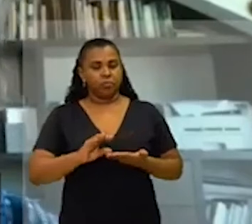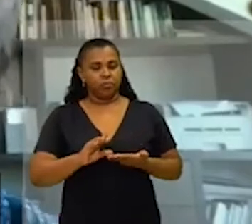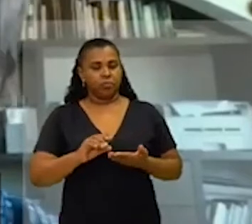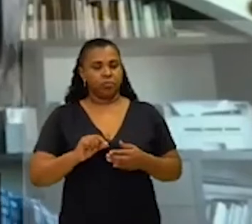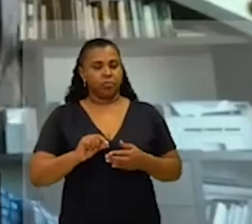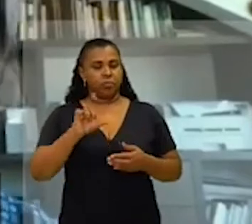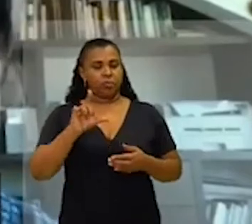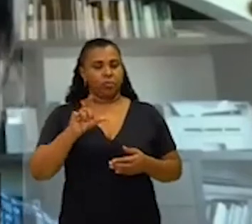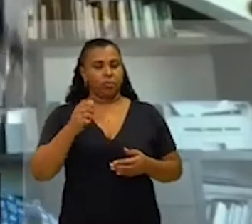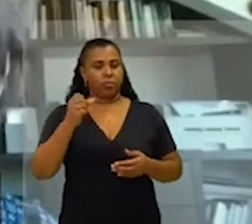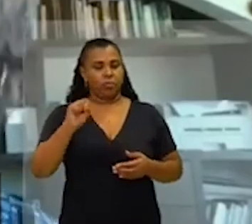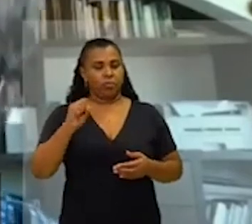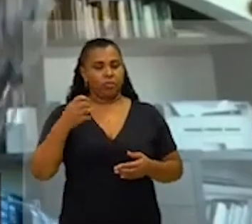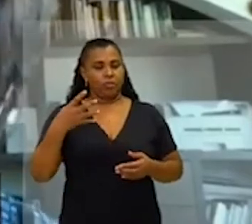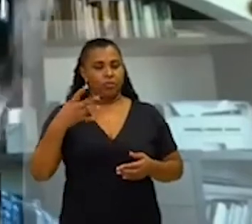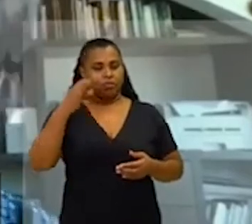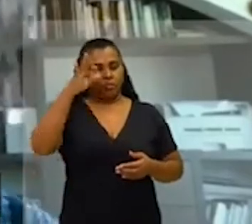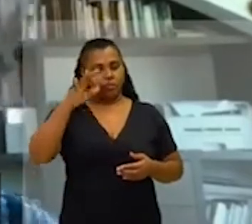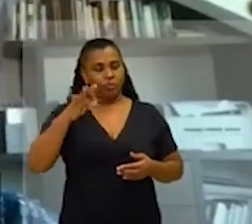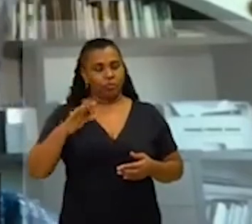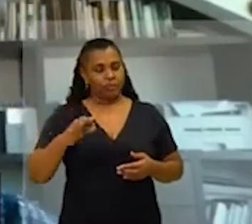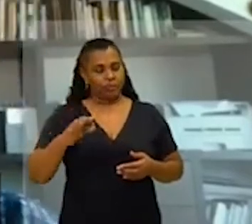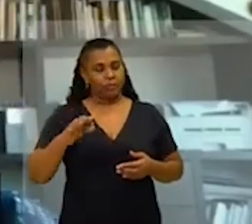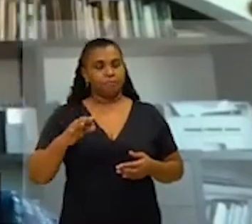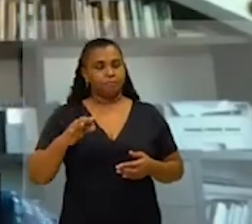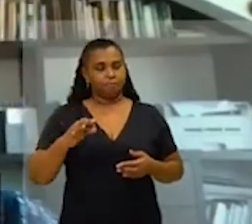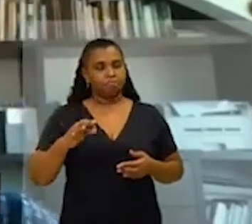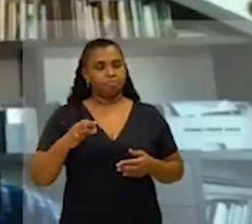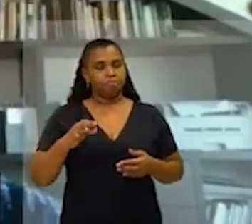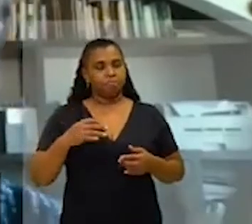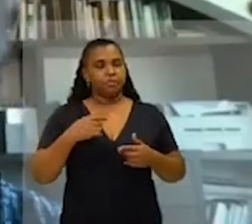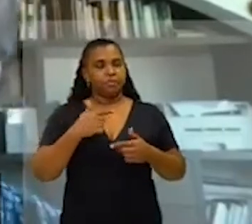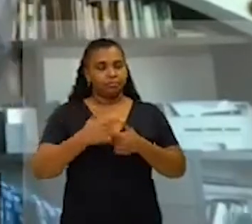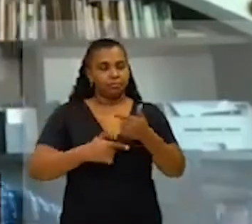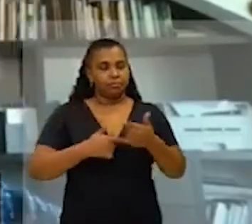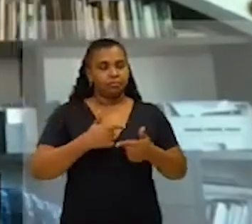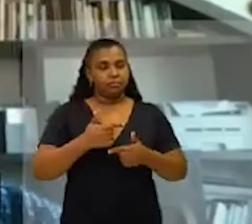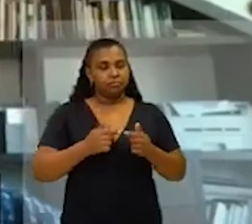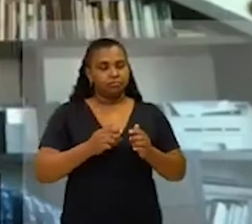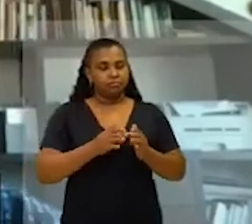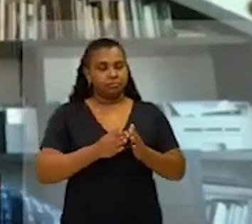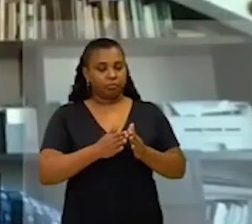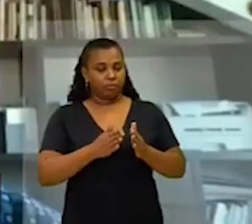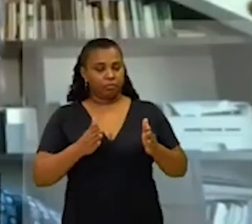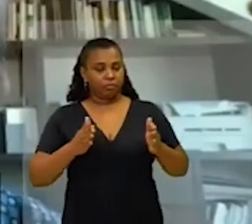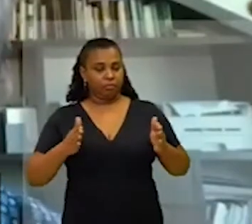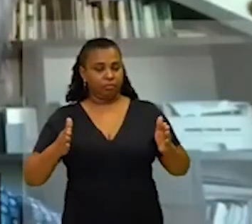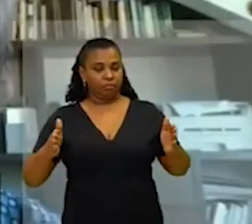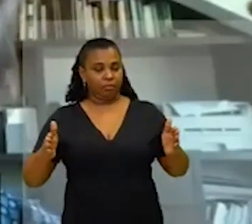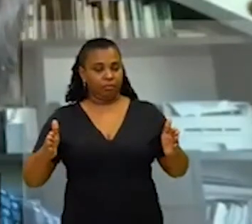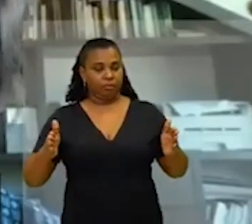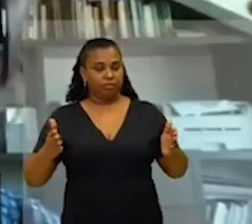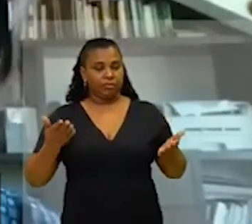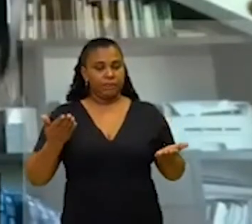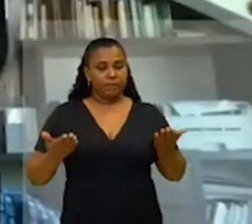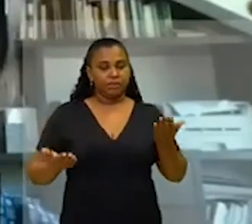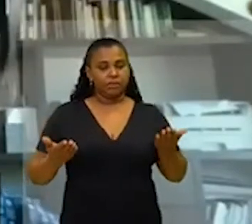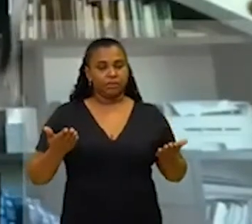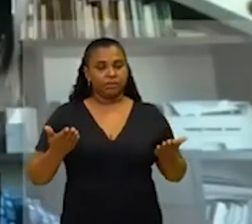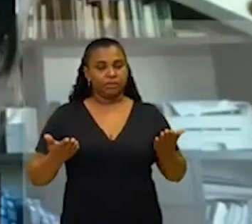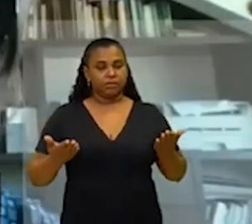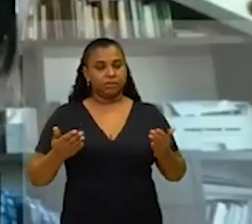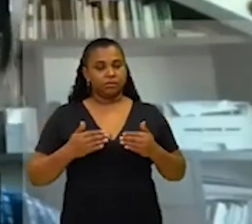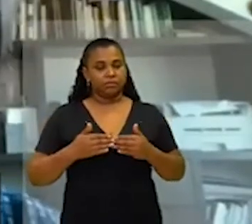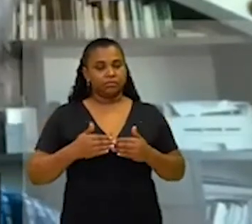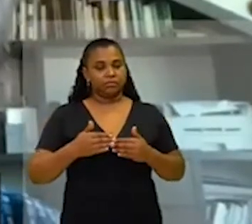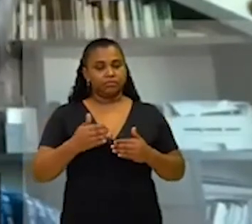era contrabalançar em ano de eleições Gerais como as diretas pelo aporte de recursos de